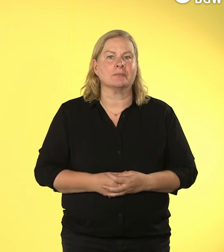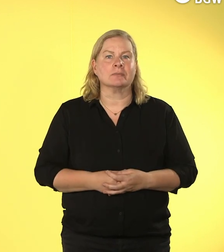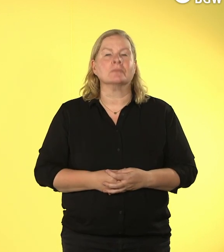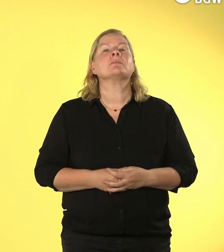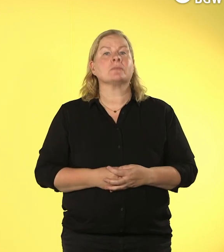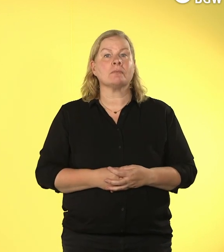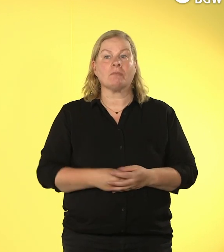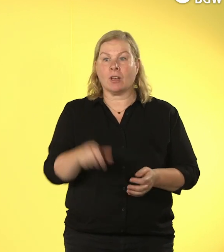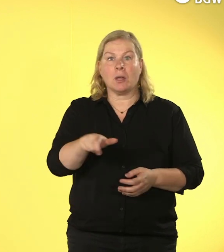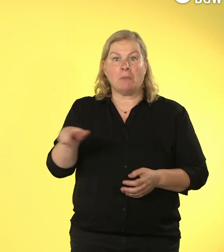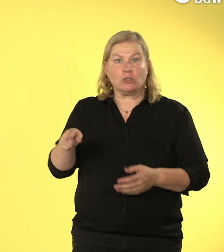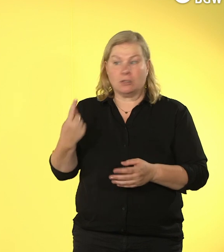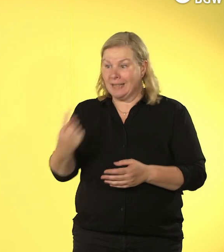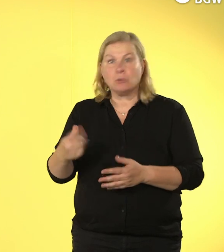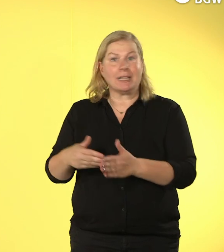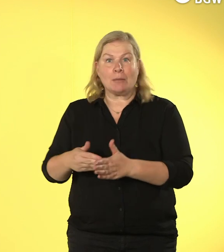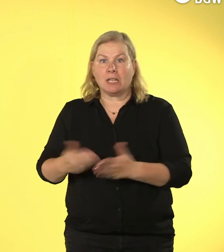"Menschen haben keine Behinderung, nur Orte."